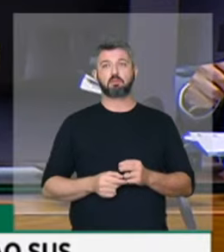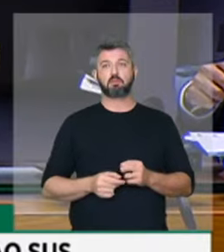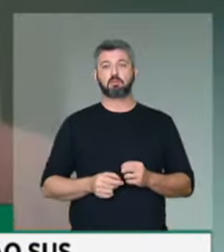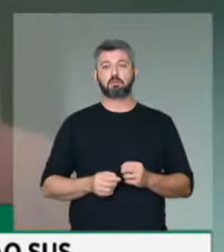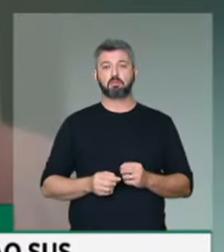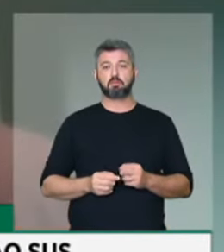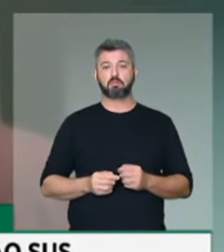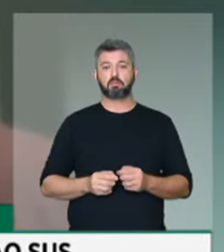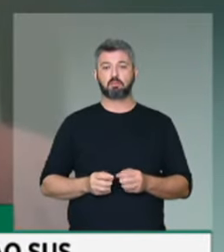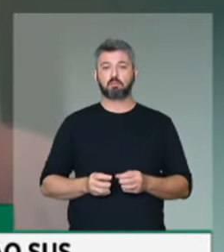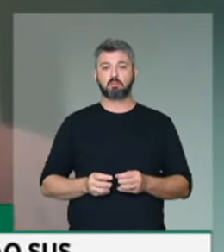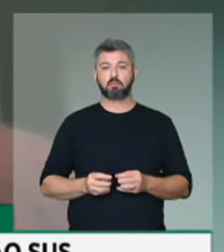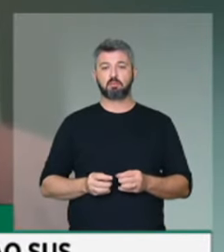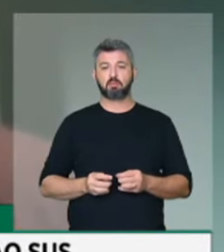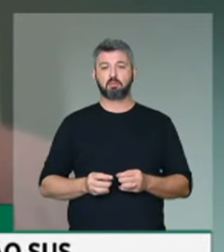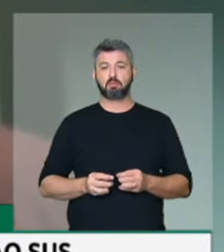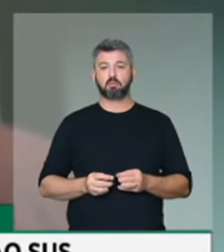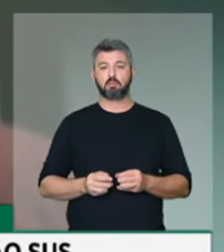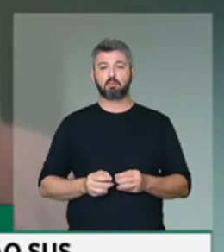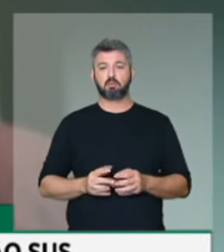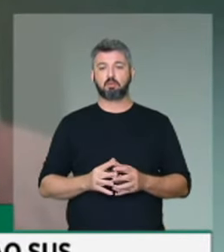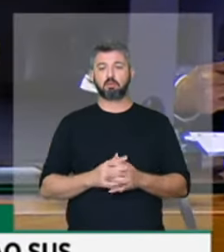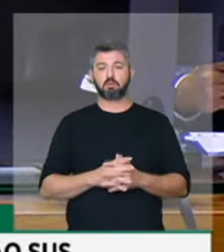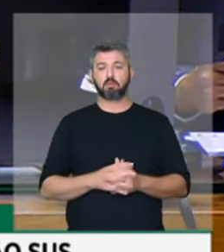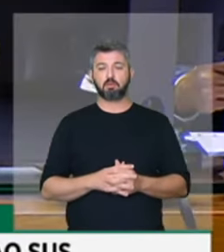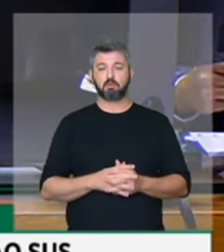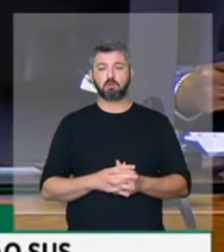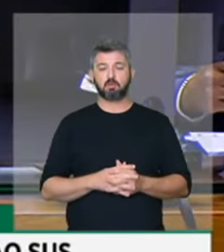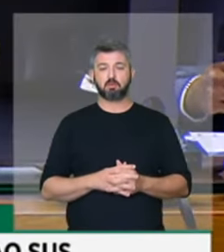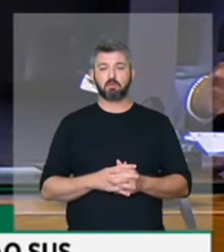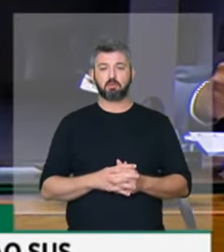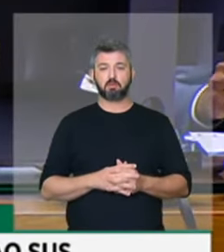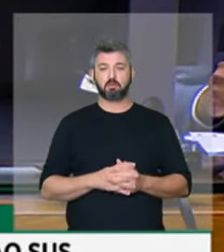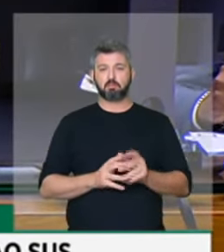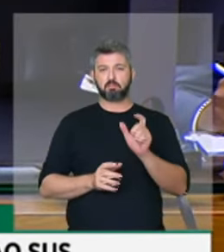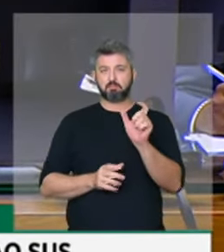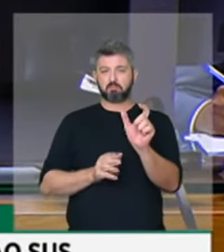ESSE TERMO RE EMBOLSO ADO, QUE EU ACHO QUE O TERMO NÃO É ESSE, RELATOR. SÓ AJUSTAR